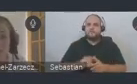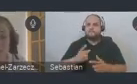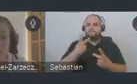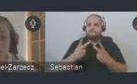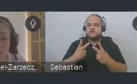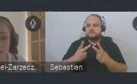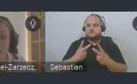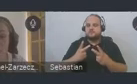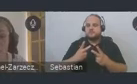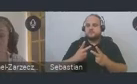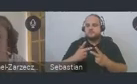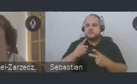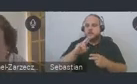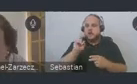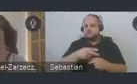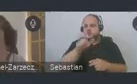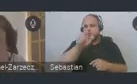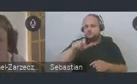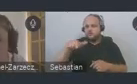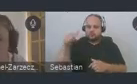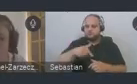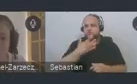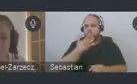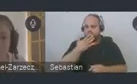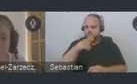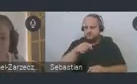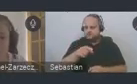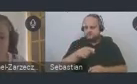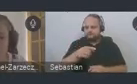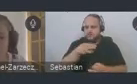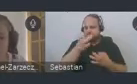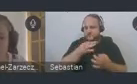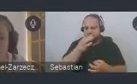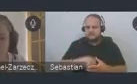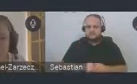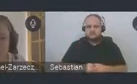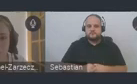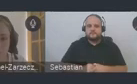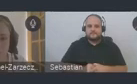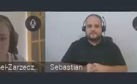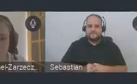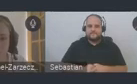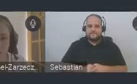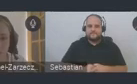żeby każdy uczestnik w tej rundzie zabrał głos. Tak że tak wygląda taka rundka początkowa.